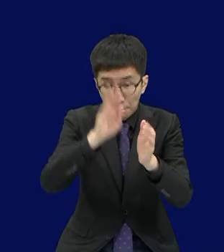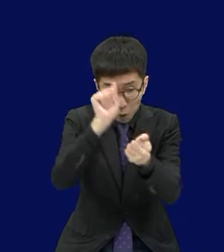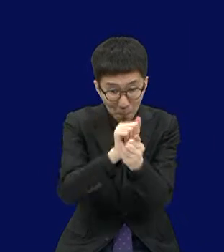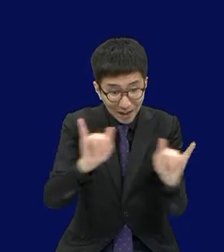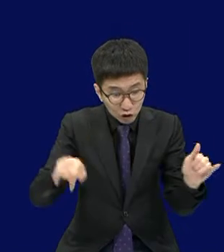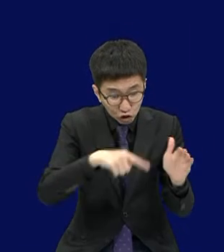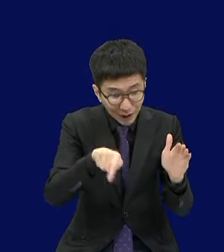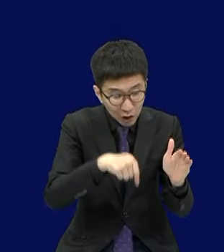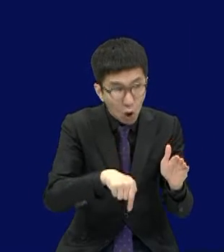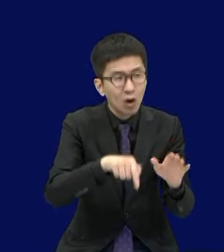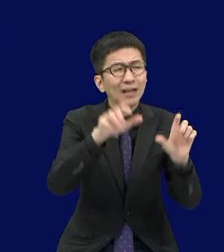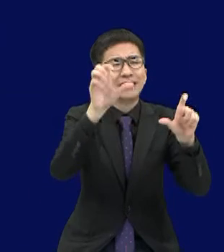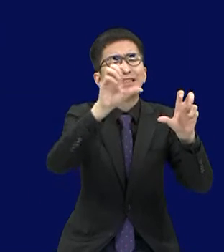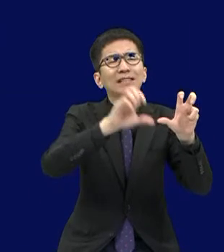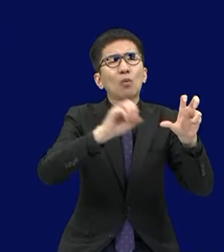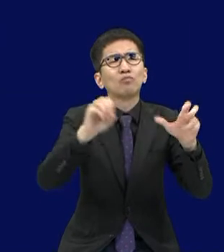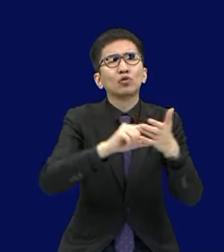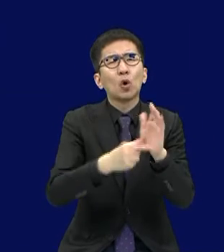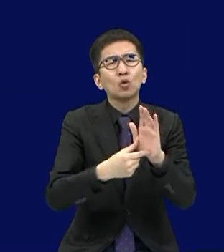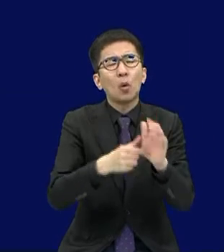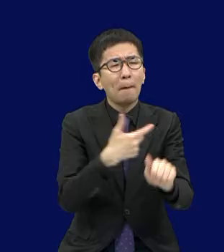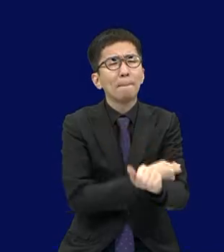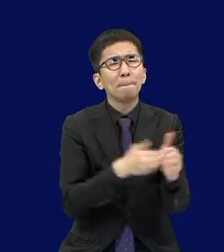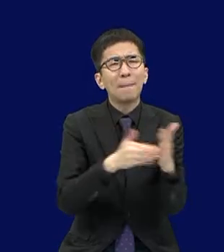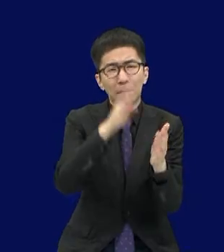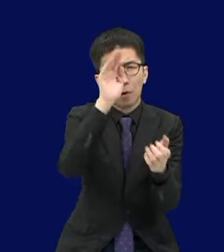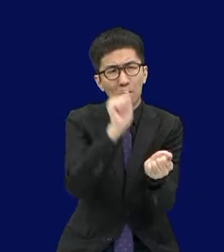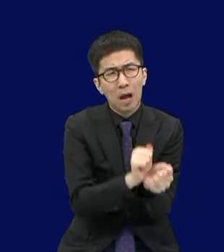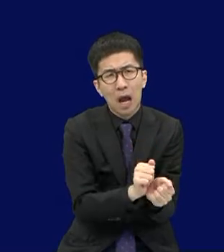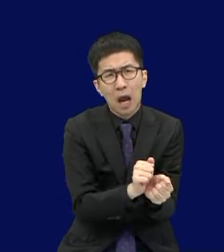1명은 돌파 감염으로 추정돼 두 달 전보다 비중이 4배 이상 늘었습니다.